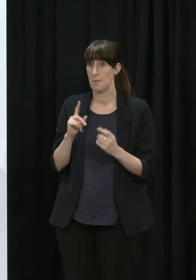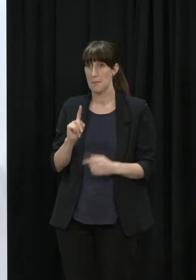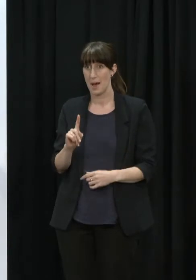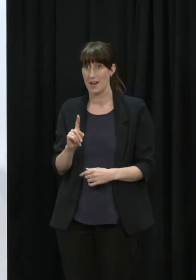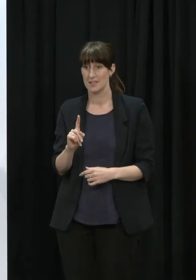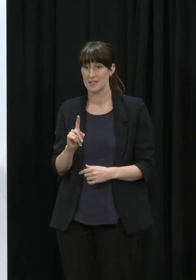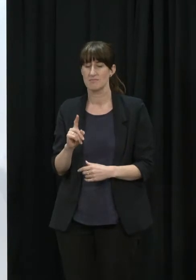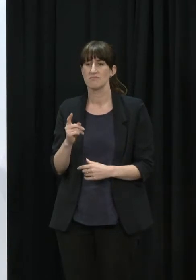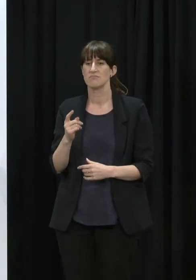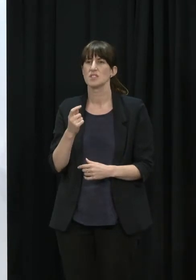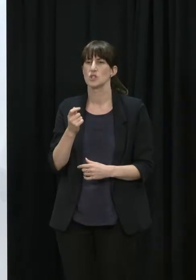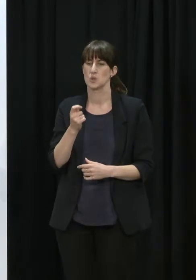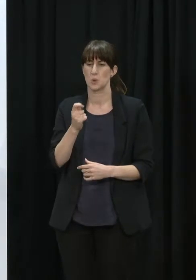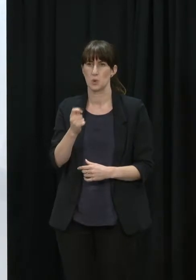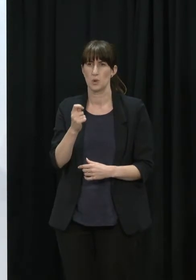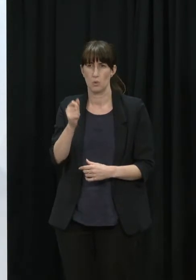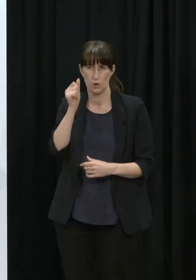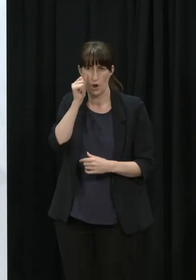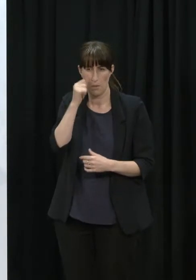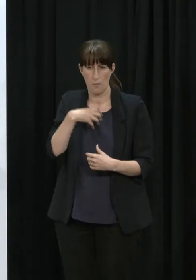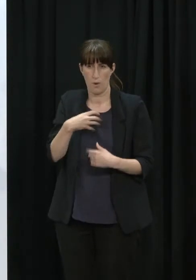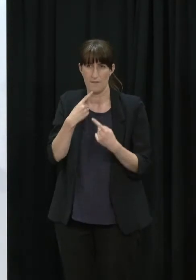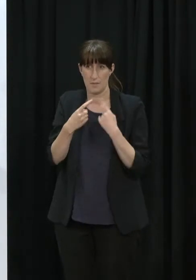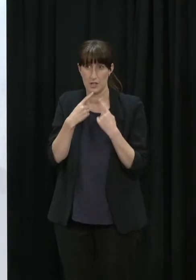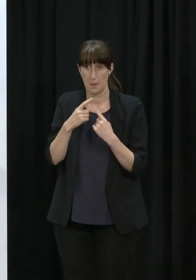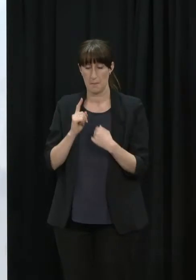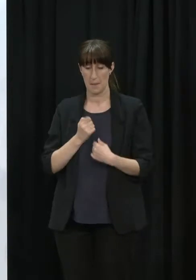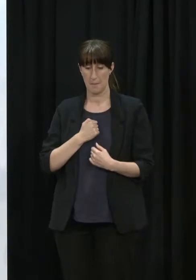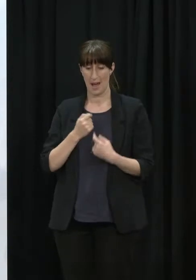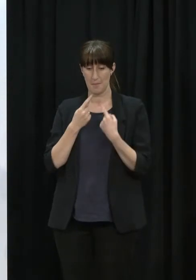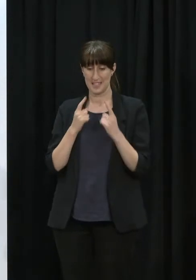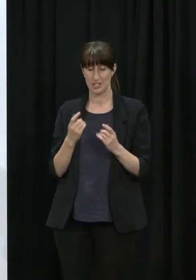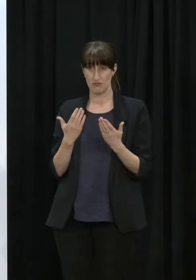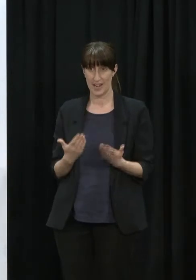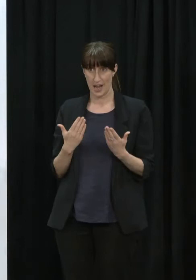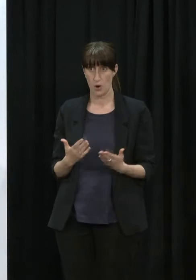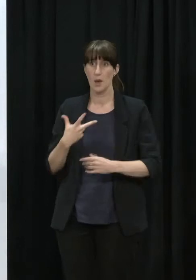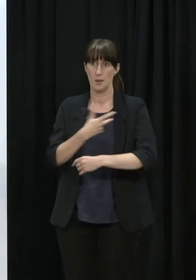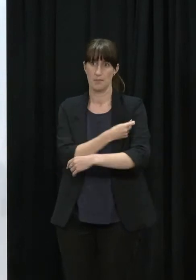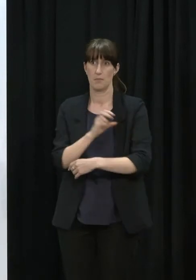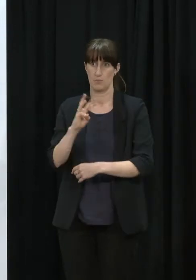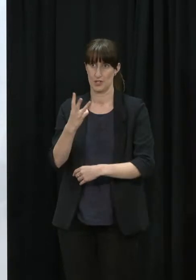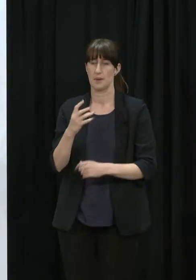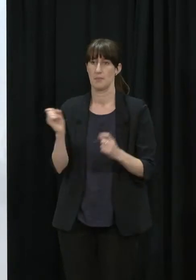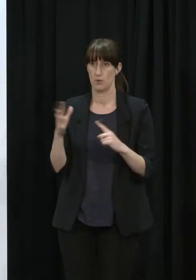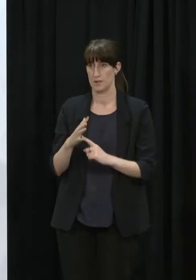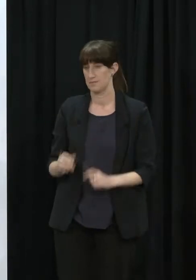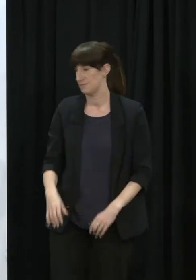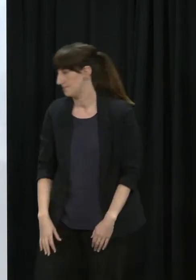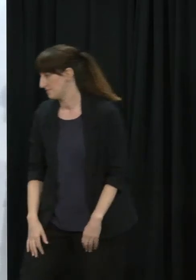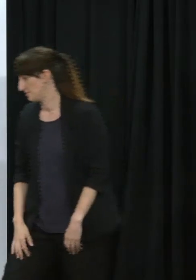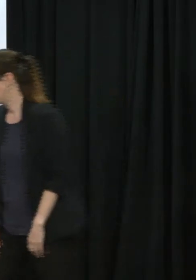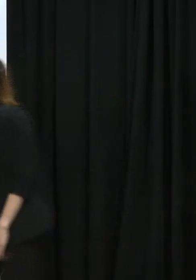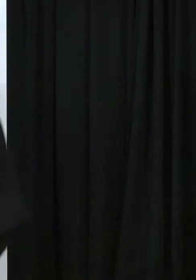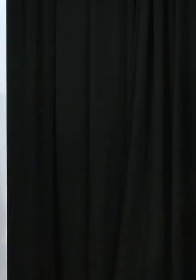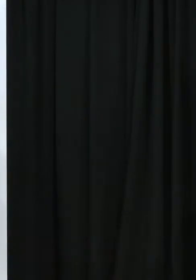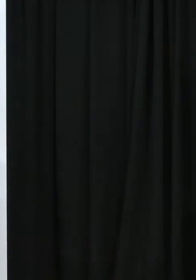tauira o nga tangata. Huri noa